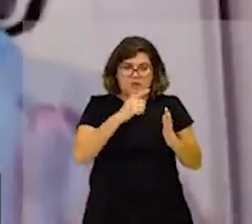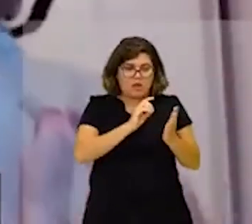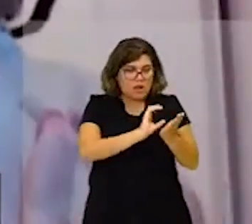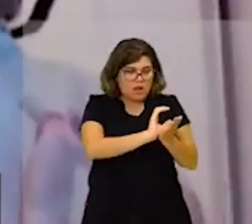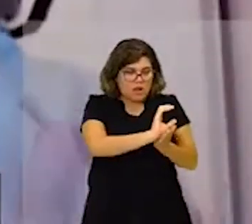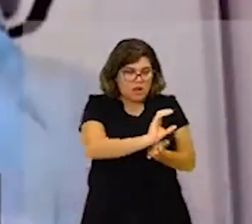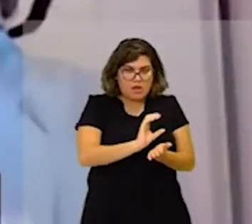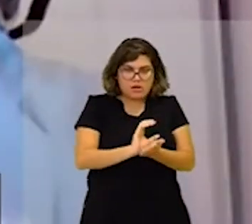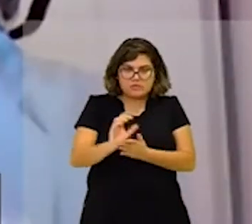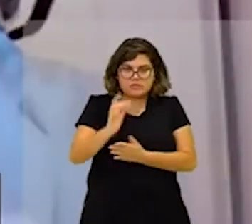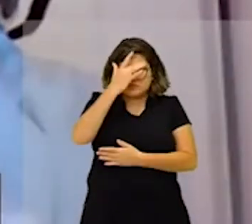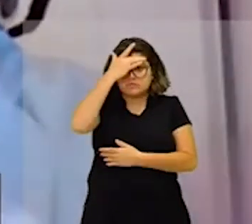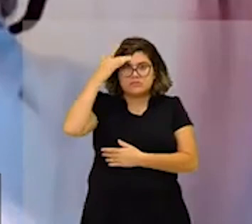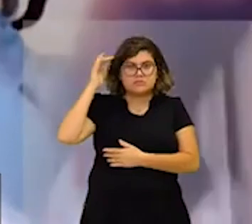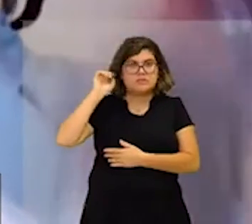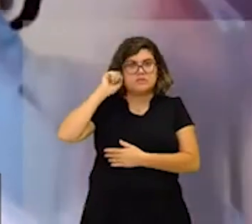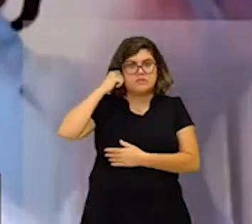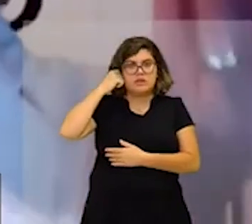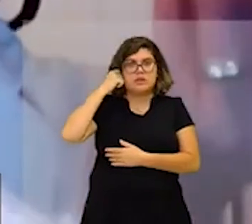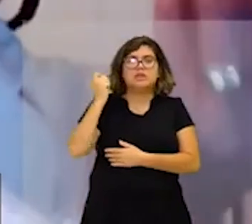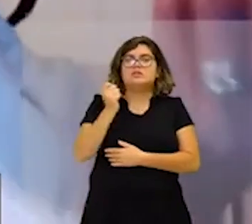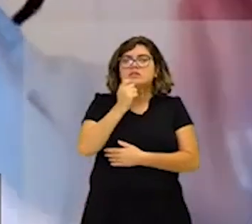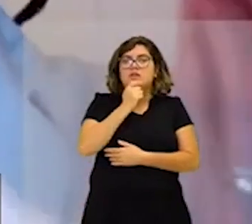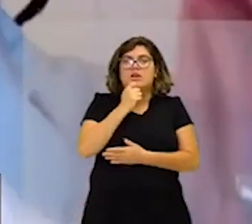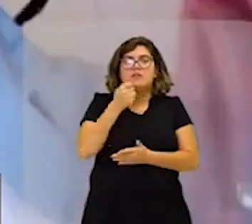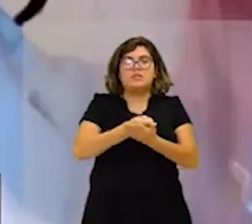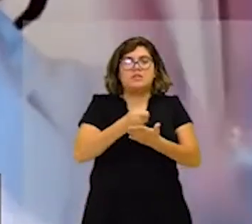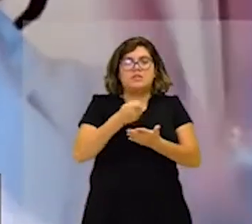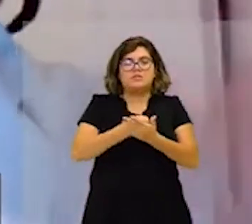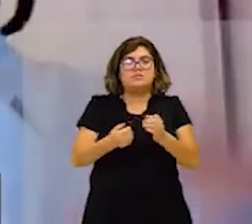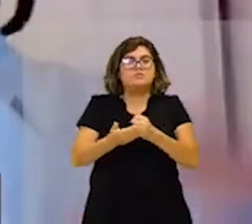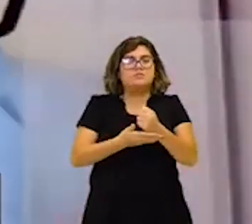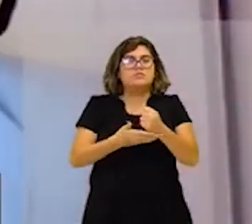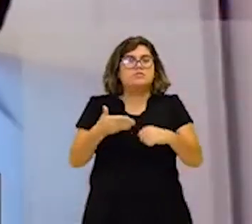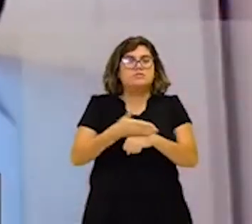pessoas negras sem obrigação de um mínimo de prazer Janeiro que vai acontecer os vazamentos